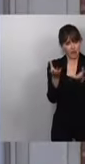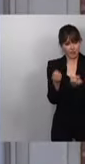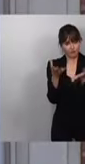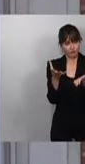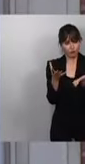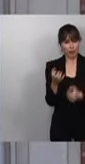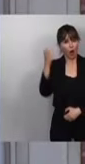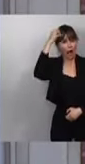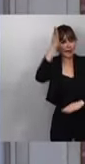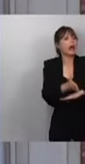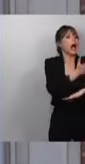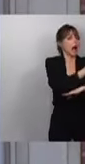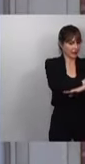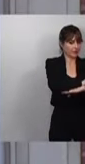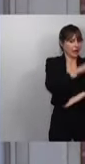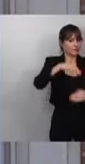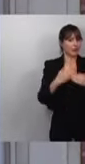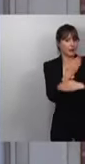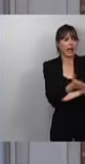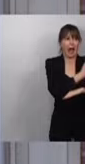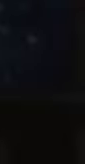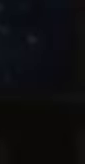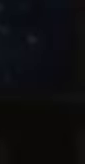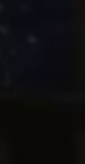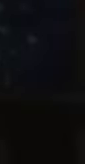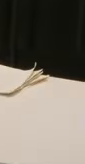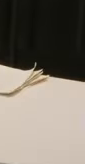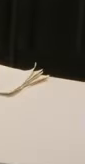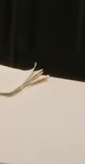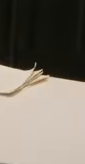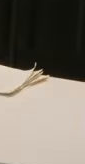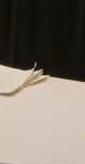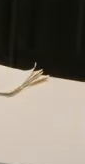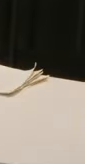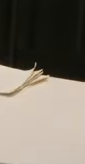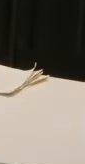personas el domingo había cinco y se hace otra hoy había 1000 3000 pero si ell si ellos dijeron